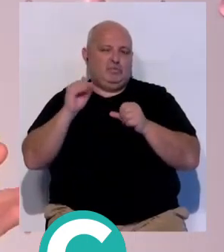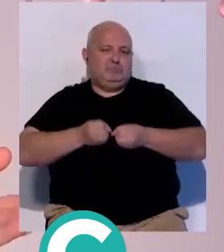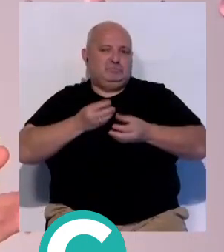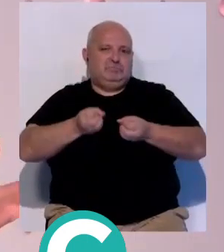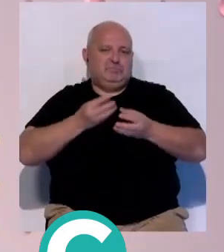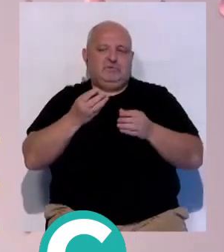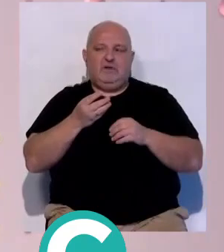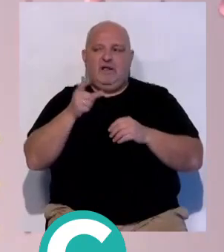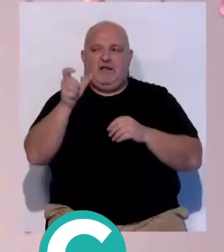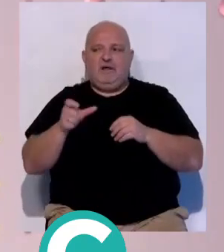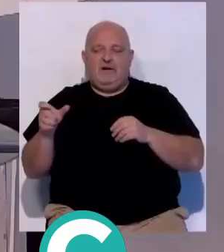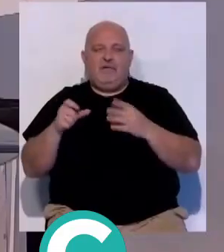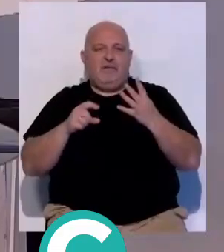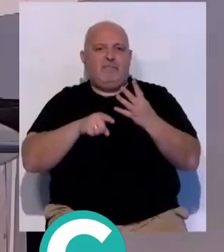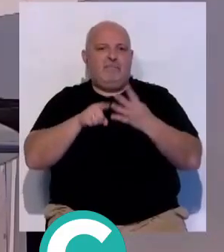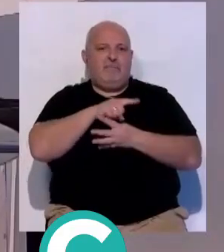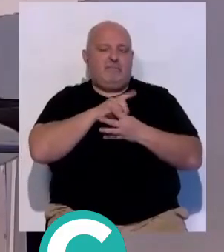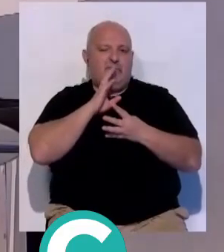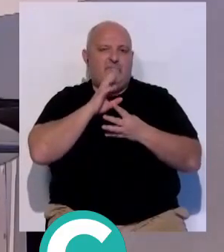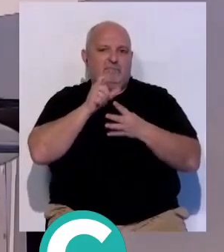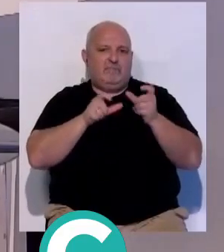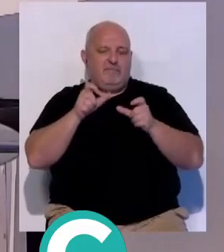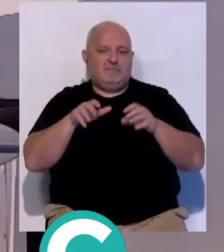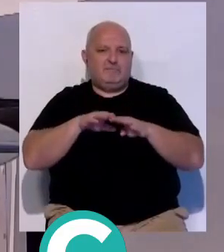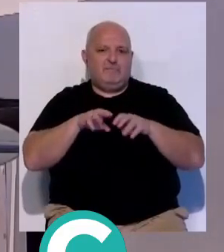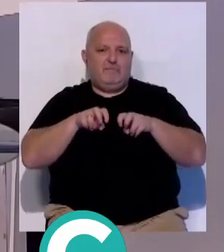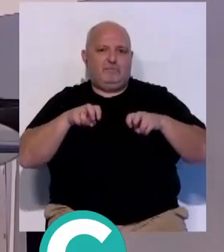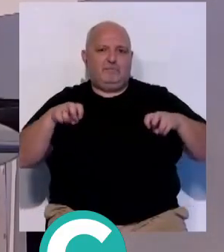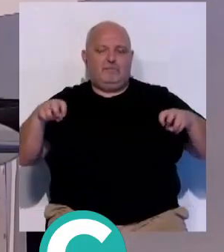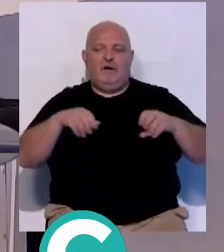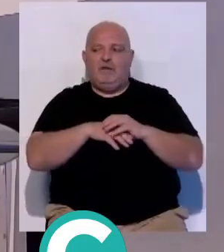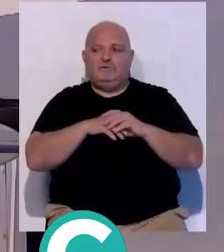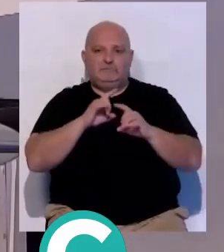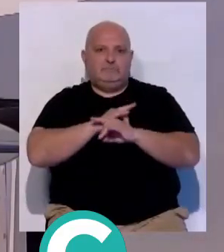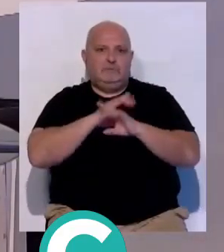talante que tienen las cuatro personas que tenías ahí en tu mesa No indiscutible indiscutible yo